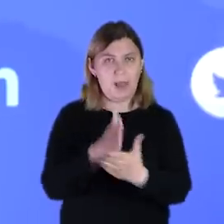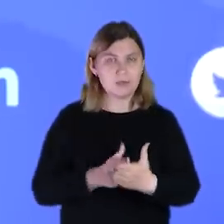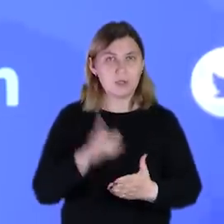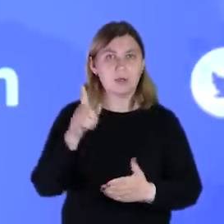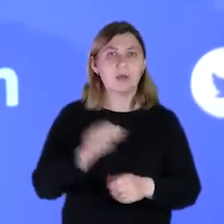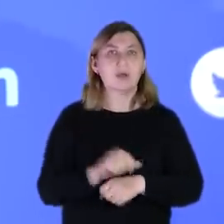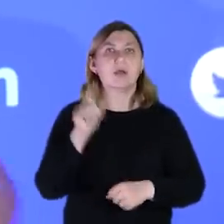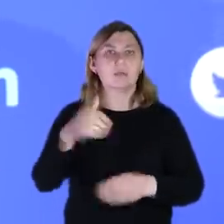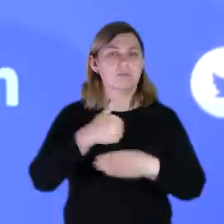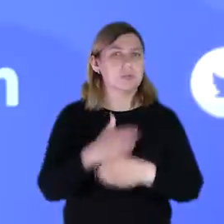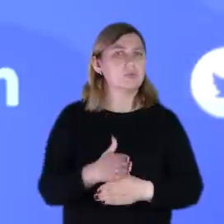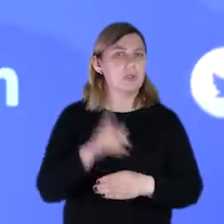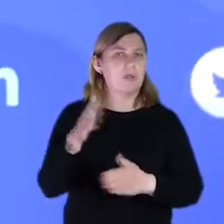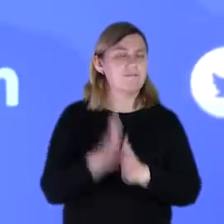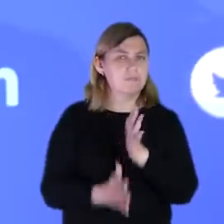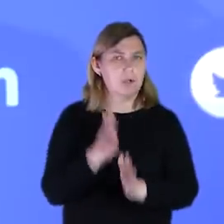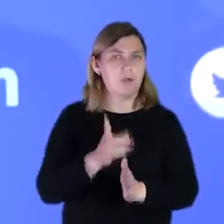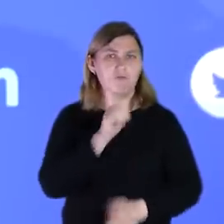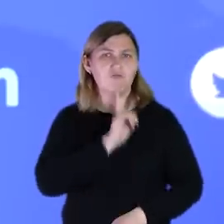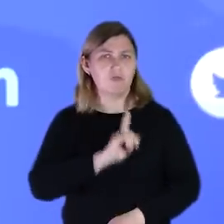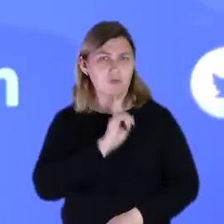Traktat ryski to podzielił tak, można powiedzieć, właśnie "sztucznie",